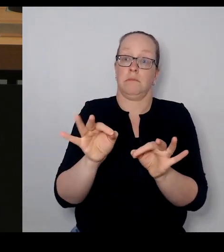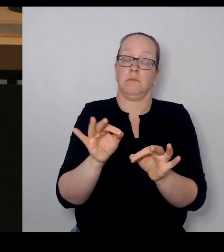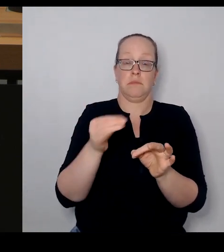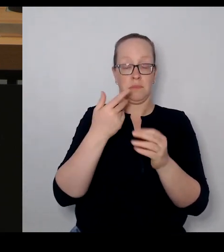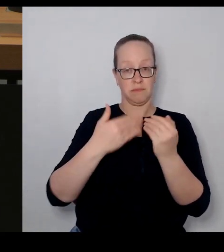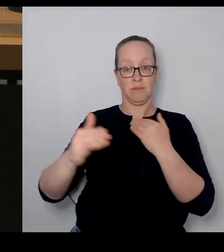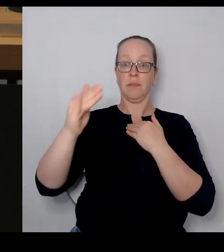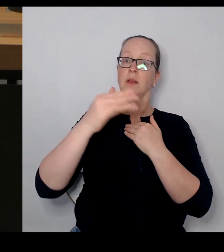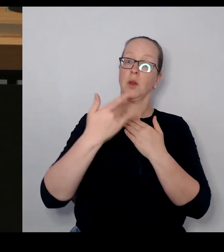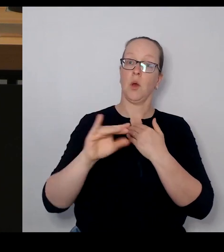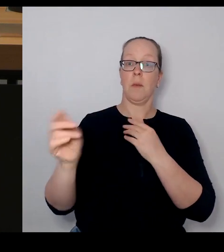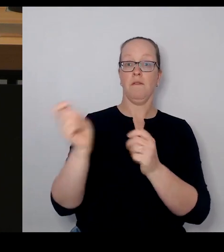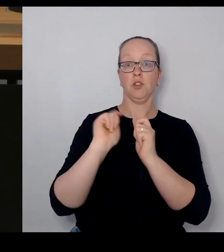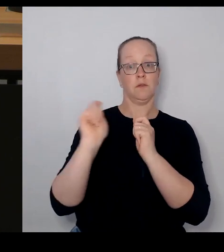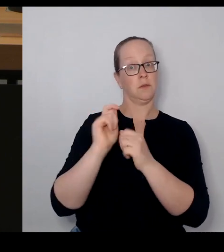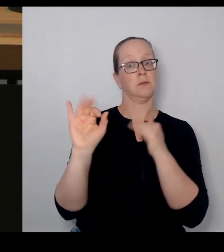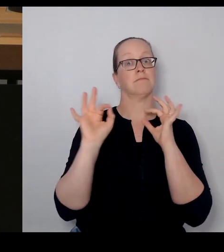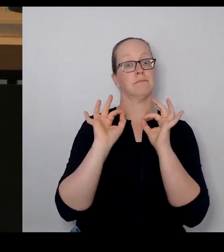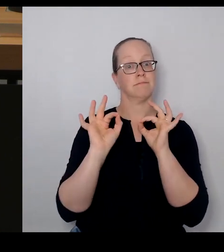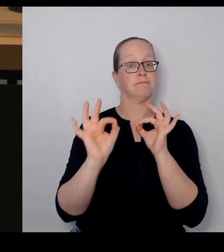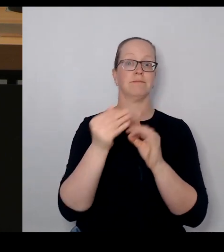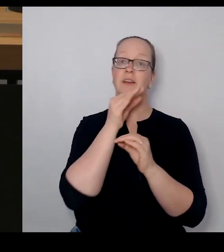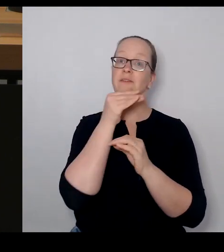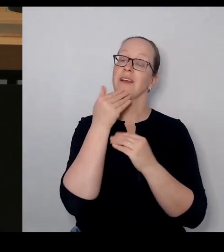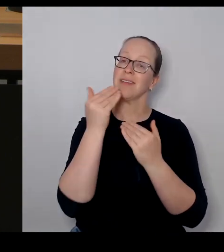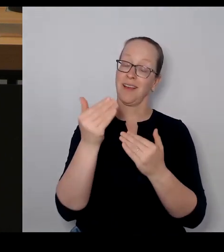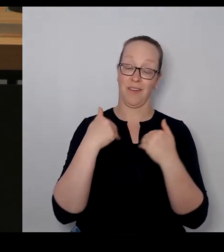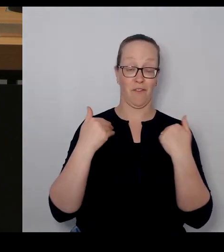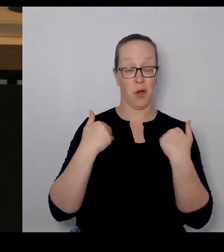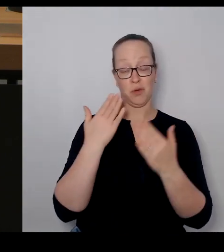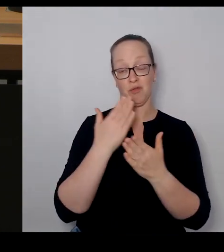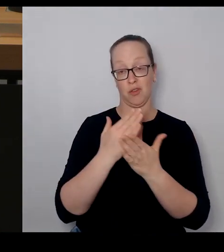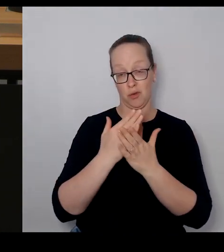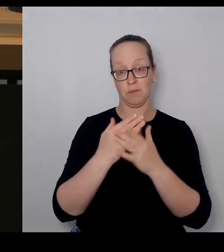erneut bei den Beteiligten für ihre geleistete Arbeit danken. Herzlichen Dank!